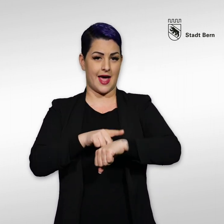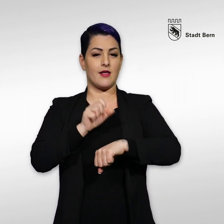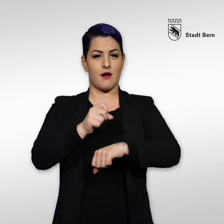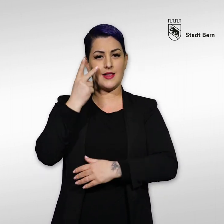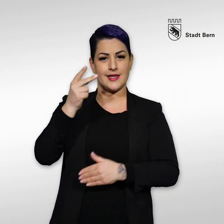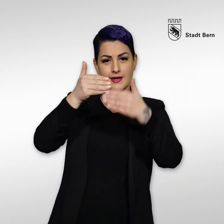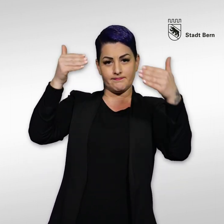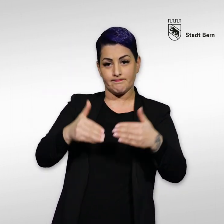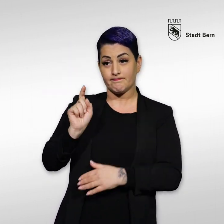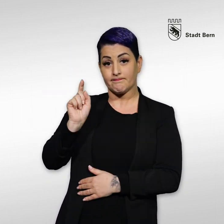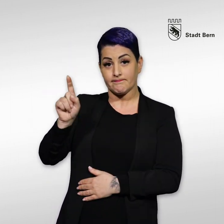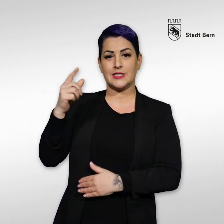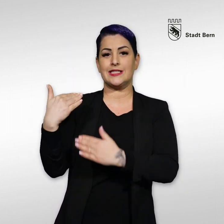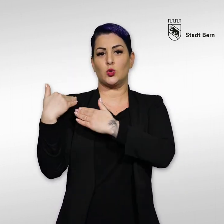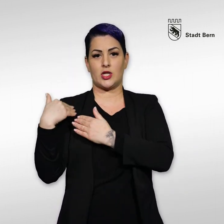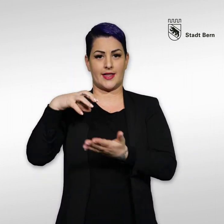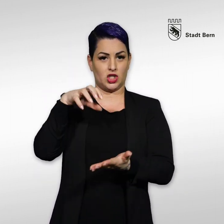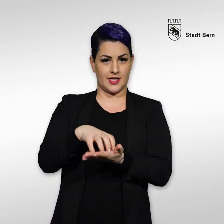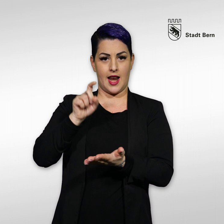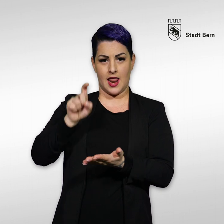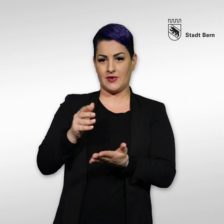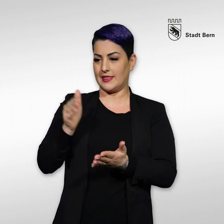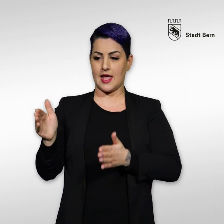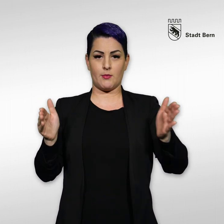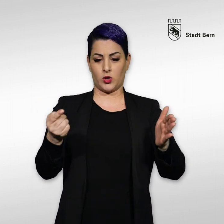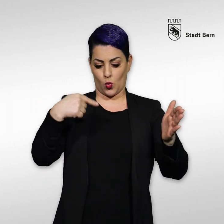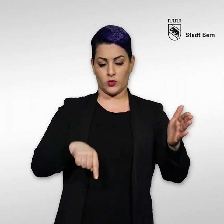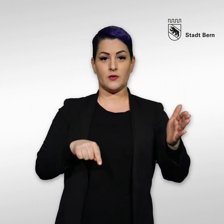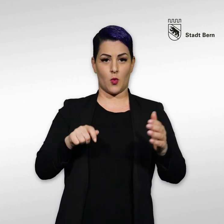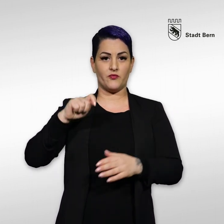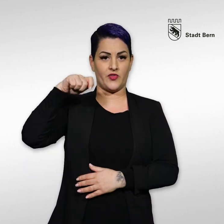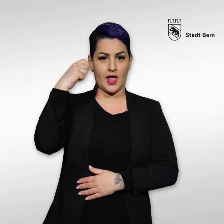finden Sie auch in der Box «Zuständige Stelle» neben oder unter diesem Video.